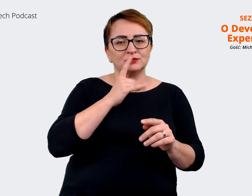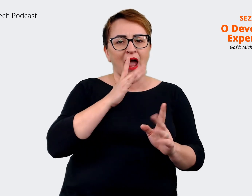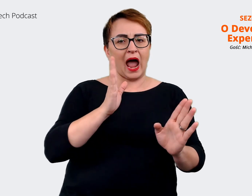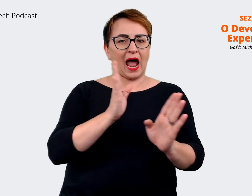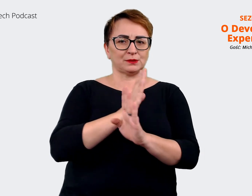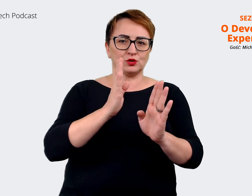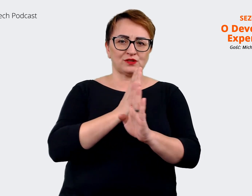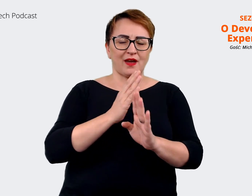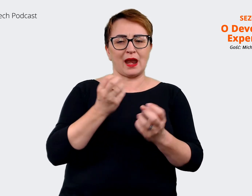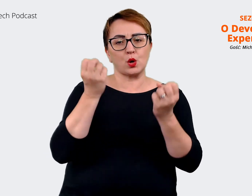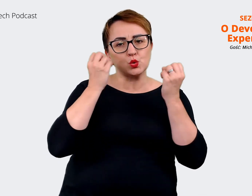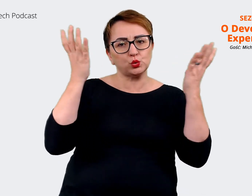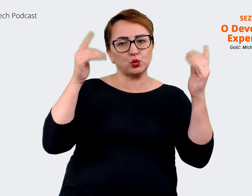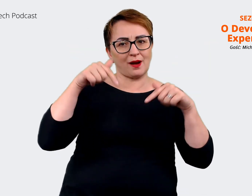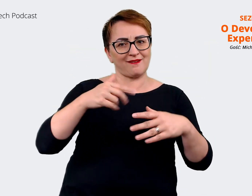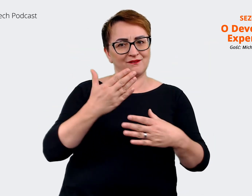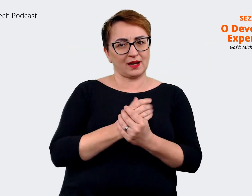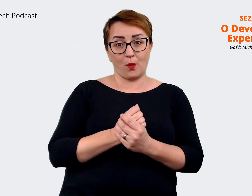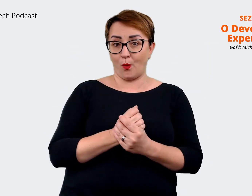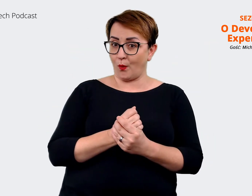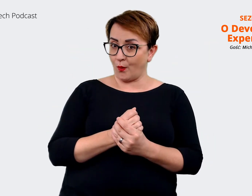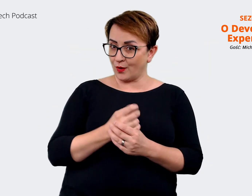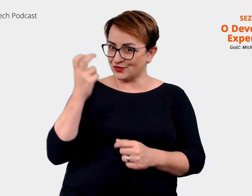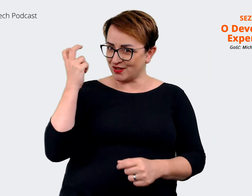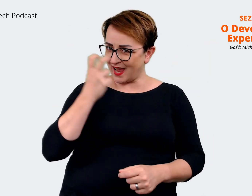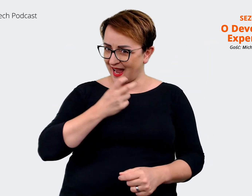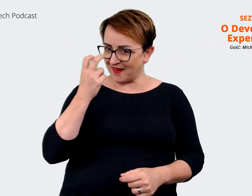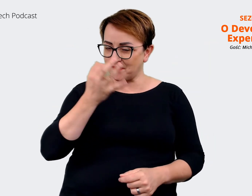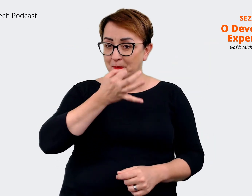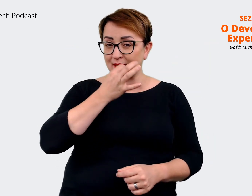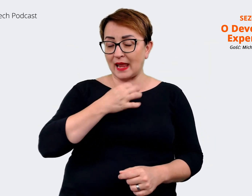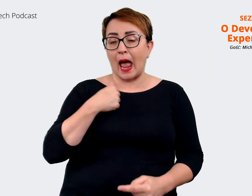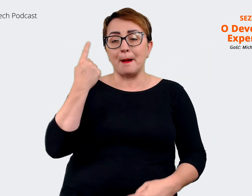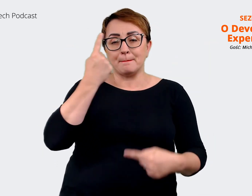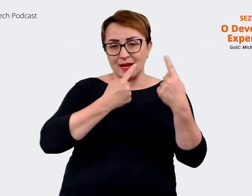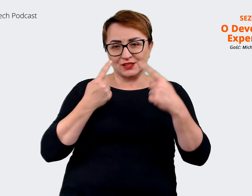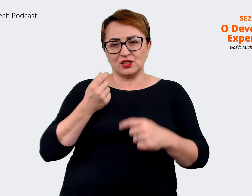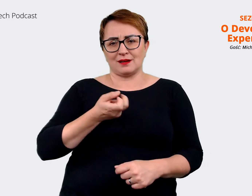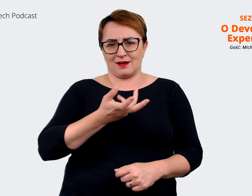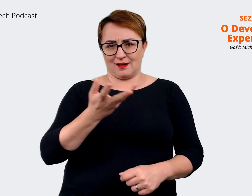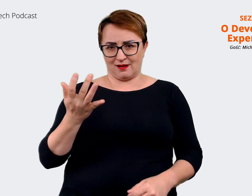Michał: Ciekawe pytanie. Myślę, że jest kilka rzeczy. Po pierwsze to myślę, że zawsze ludzie.